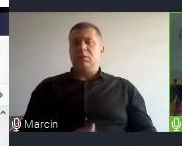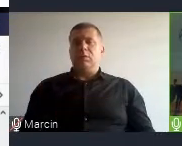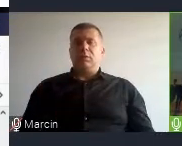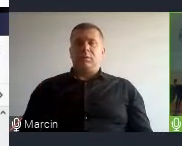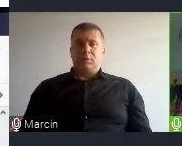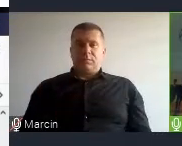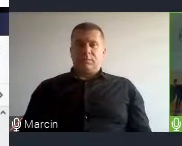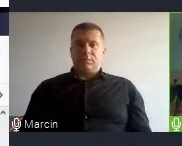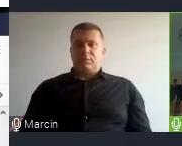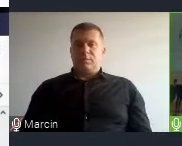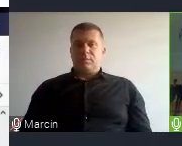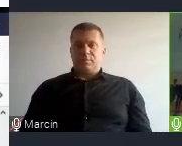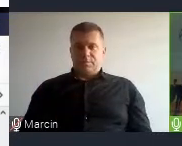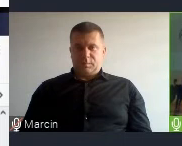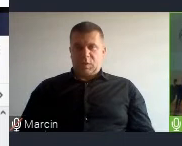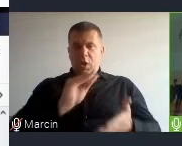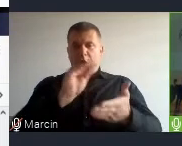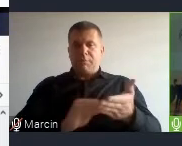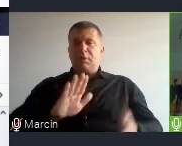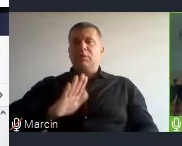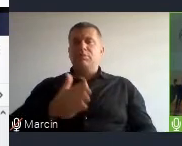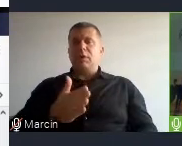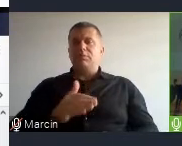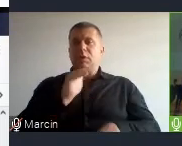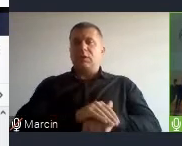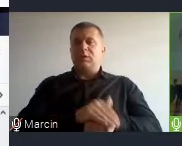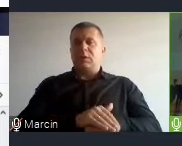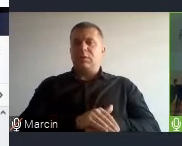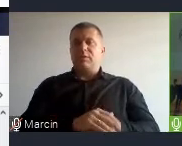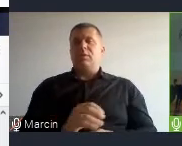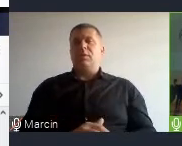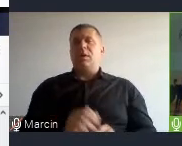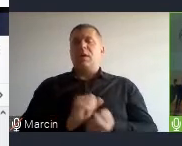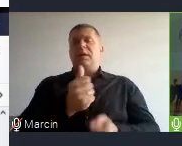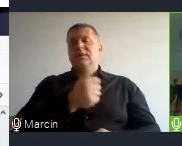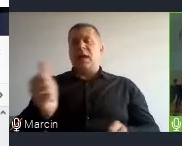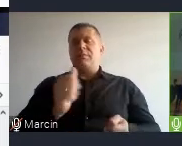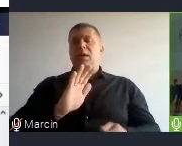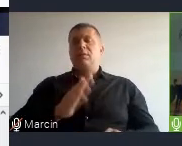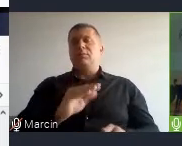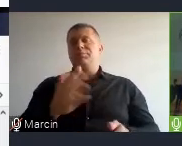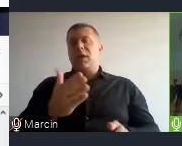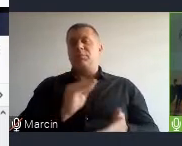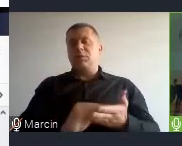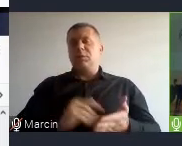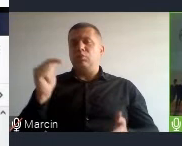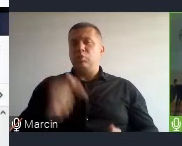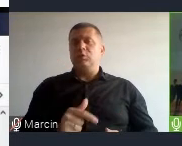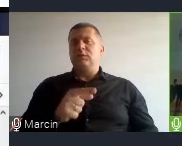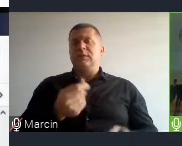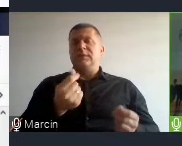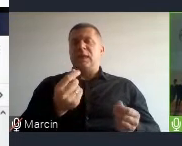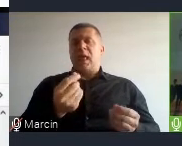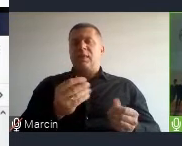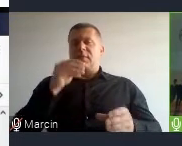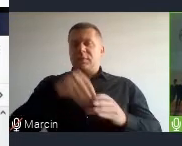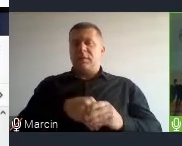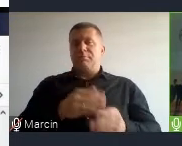że opis przedmiotu zamówienia czy opis samego przedmiotu będziemy musieli w tym cenniku mieć.